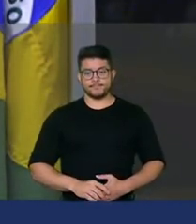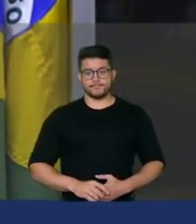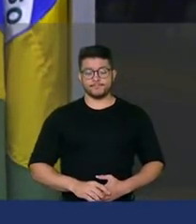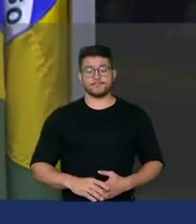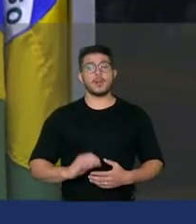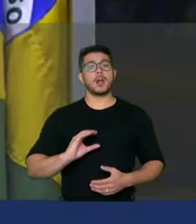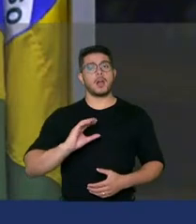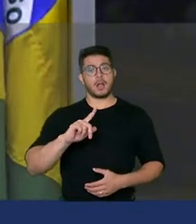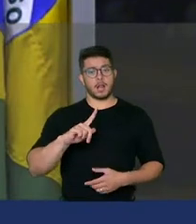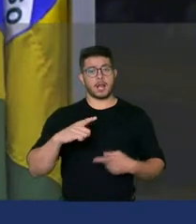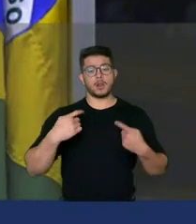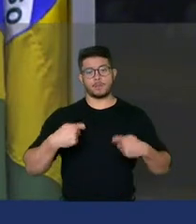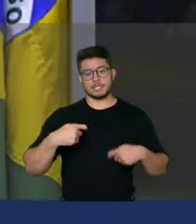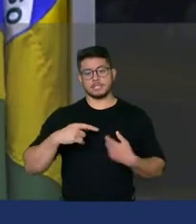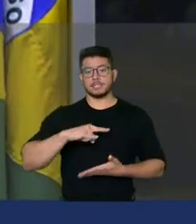QUE SE A MEDICINA ENTENDER E DANDO A RECEITA POSSA SIM...